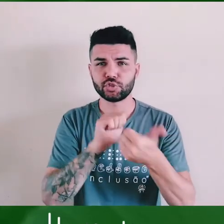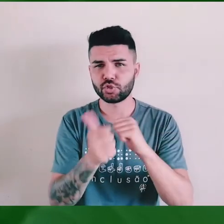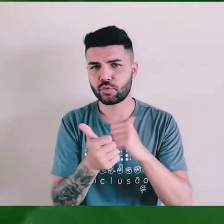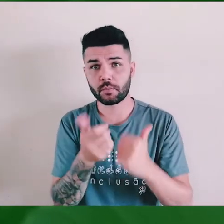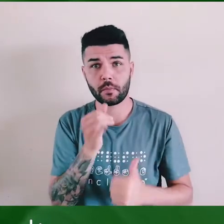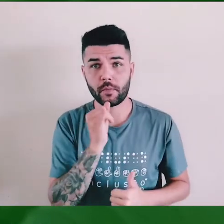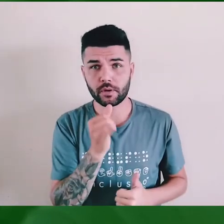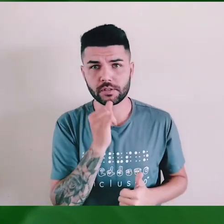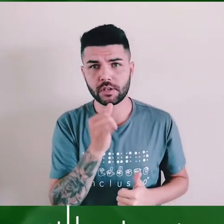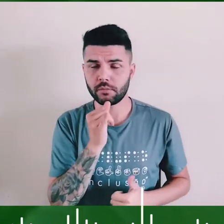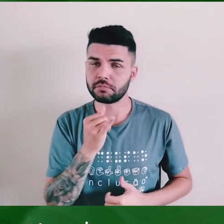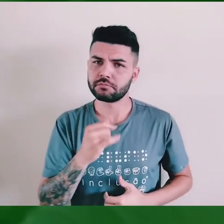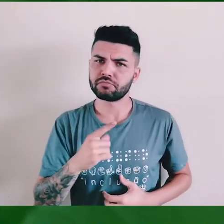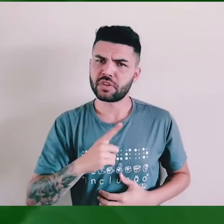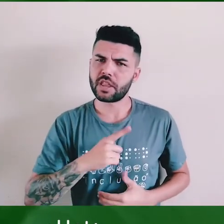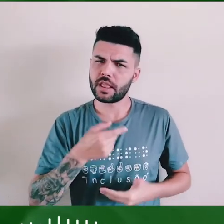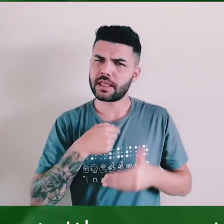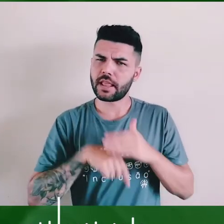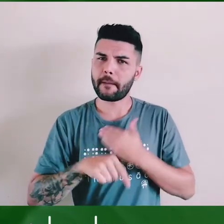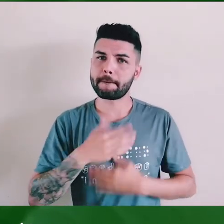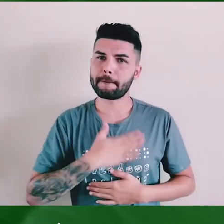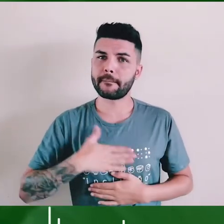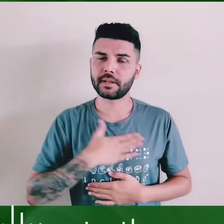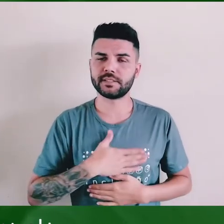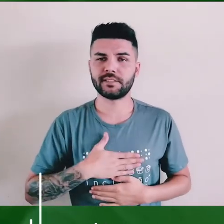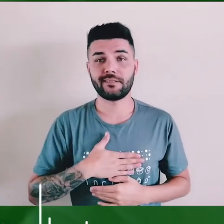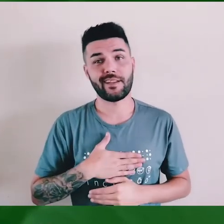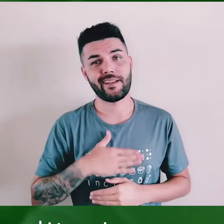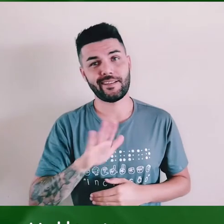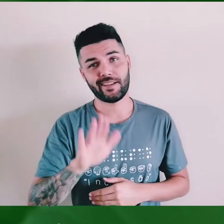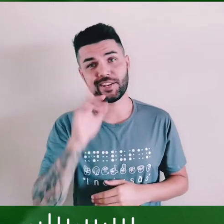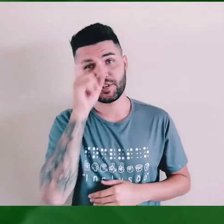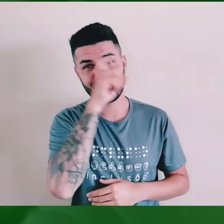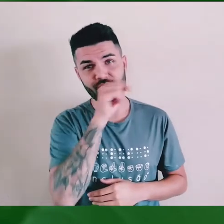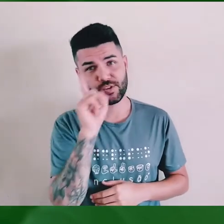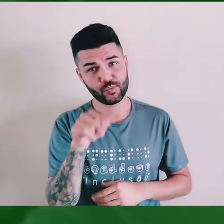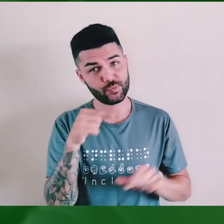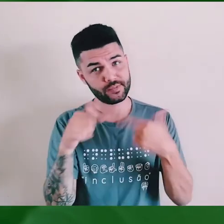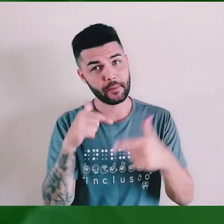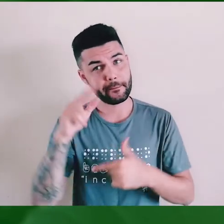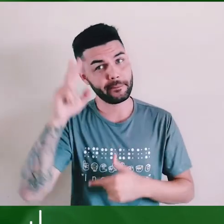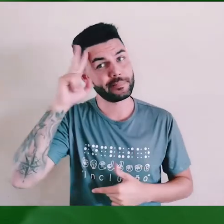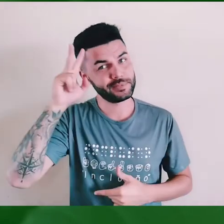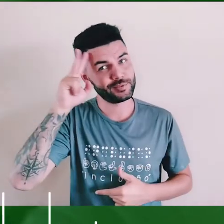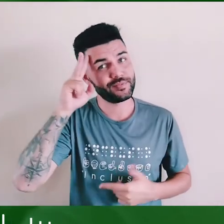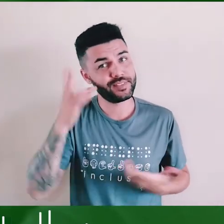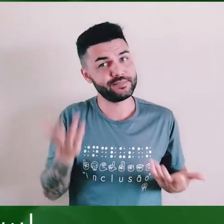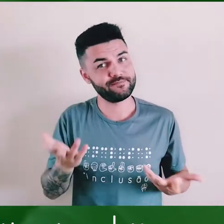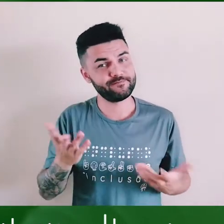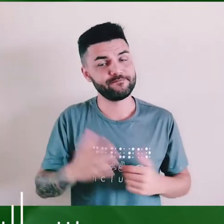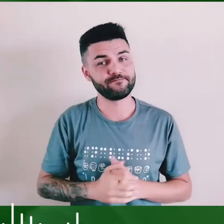mais sinto prazer. Difícil é trabalhar na segunda feira (risos). Gabriel: A segunda